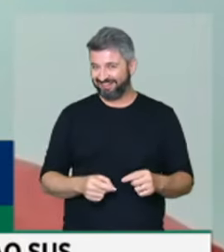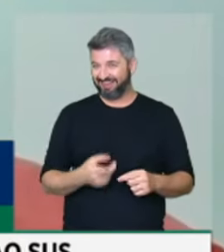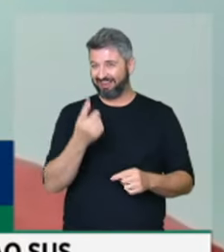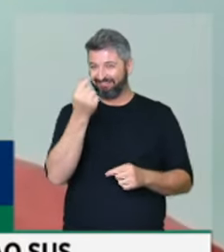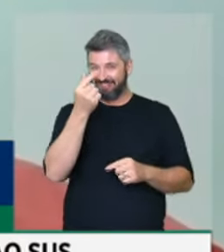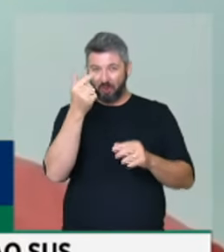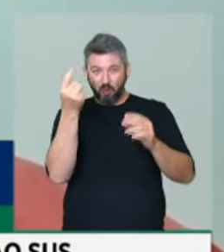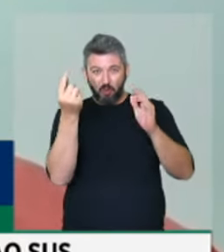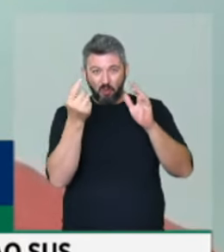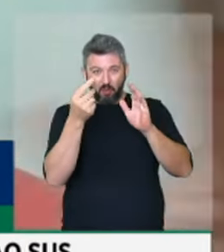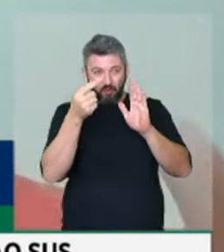O, VAI PAGAR MAIS OU MENOS 3 MIL REAIS, ONDE ESTÁ ESCRITO?